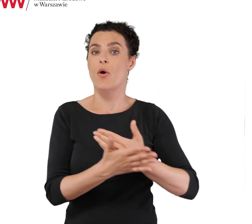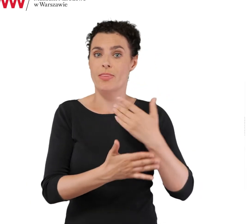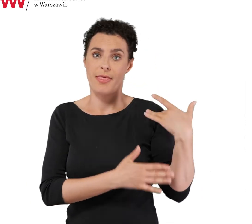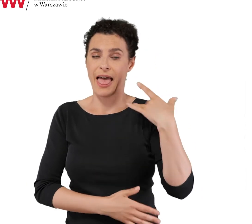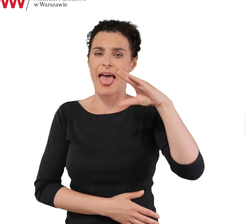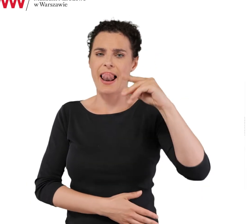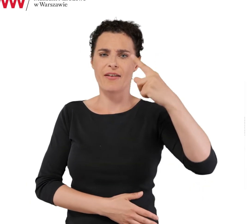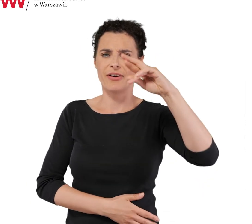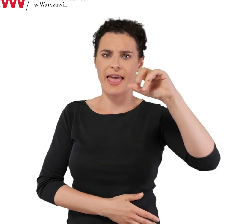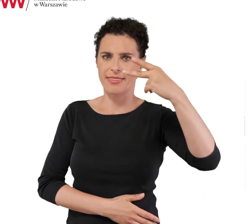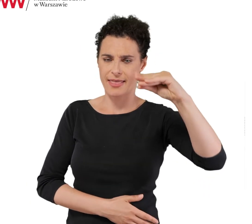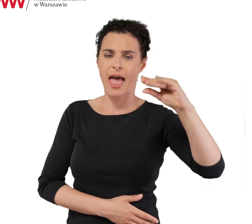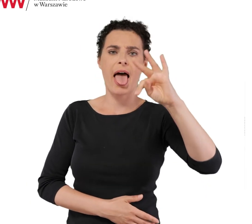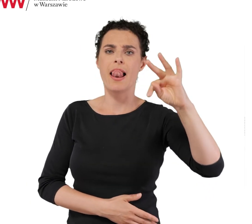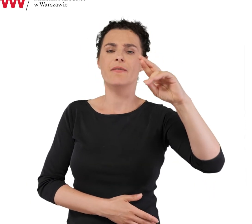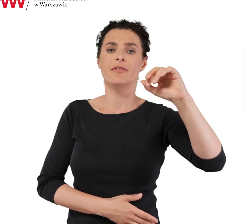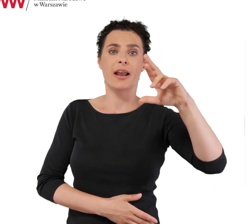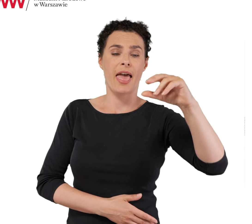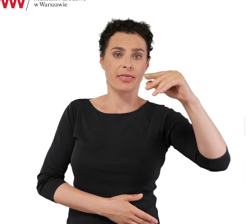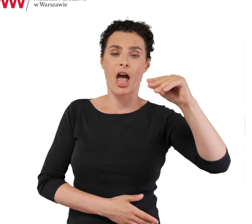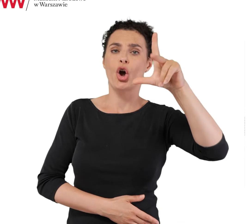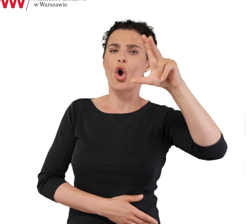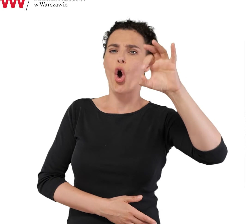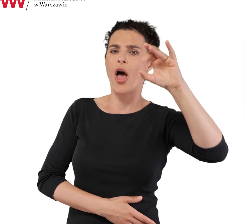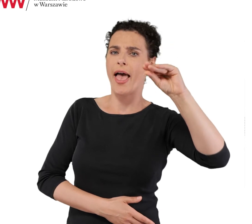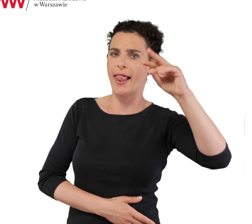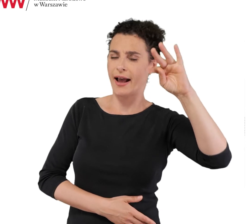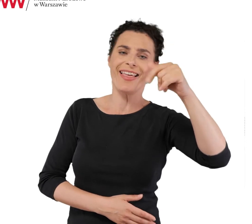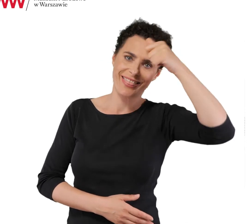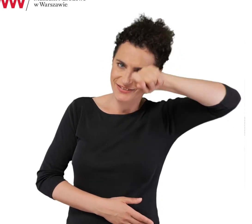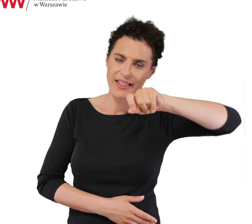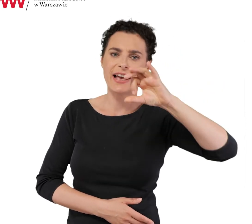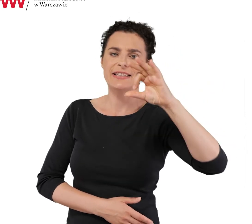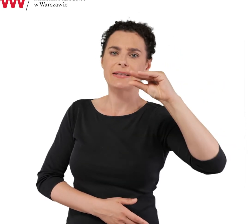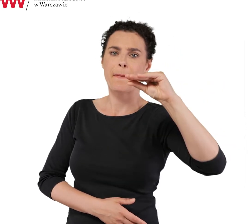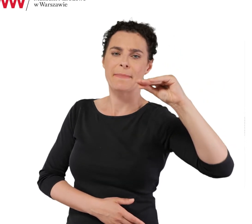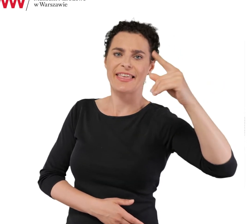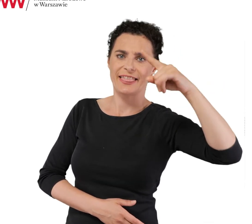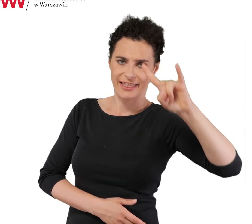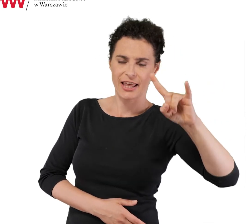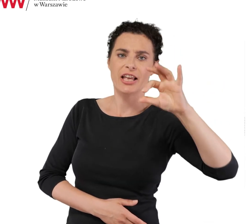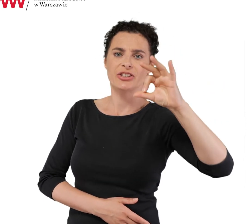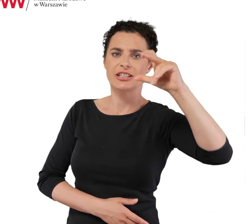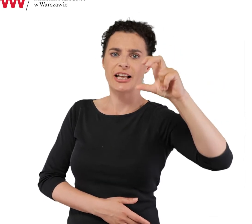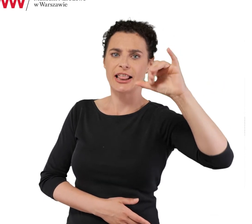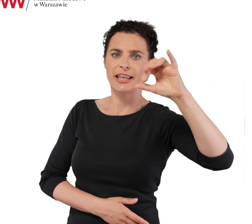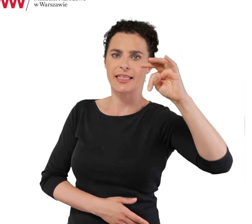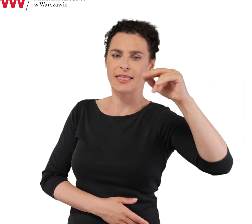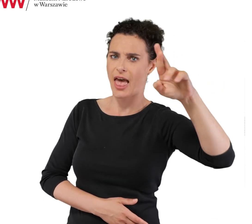Elfriede Elisabeth Koehler, znanej jako Speedy Schlichter -